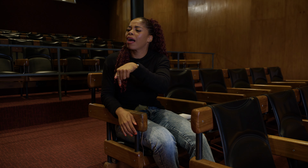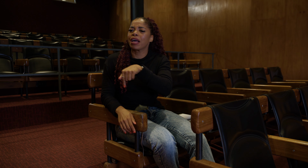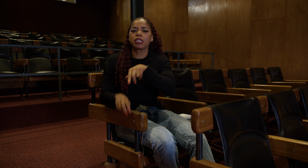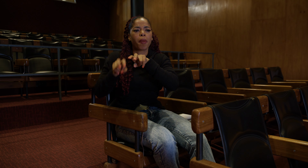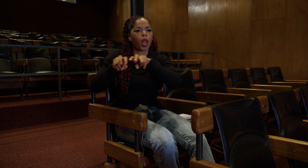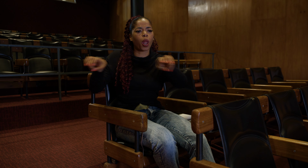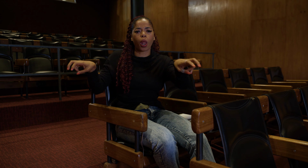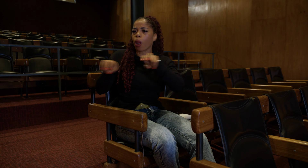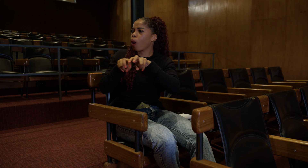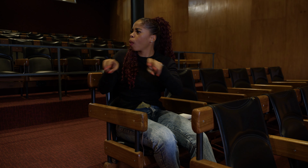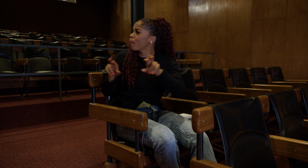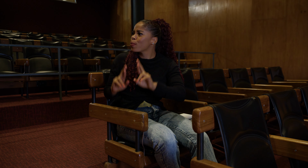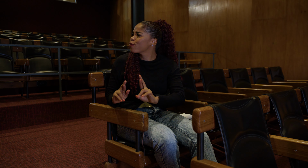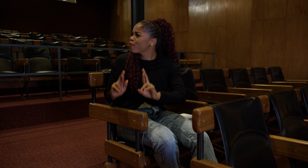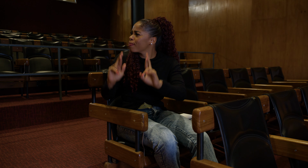E tem essas poltronas que são bem diferentes!